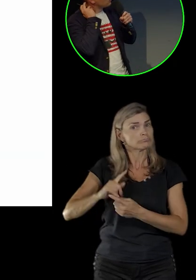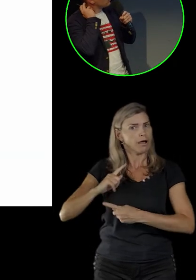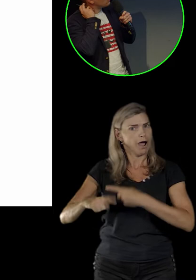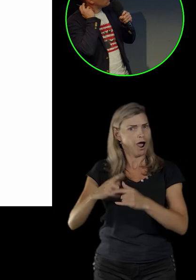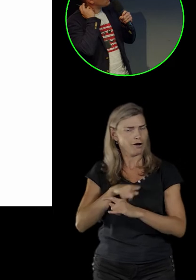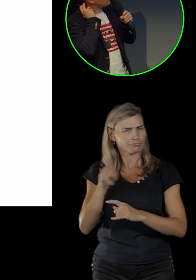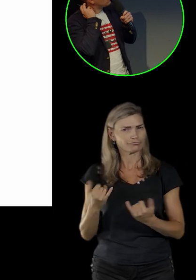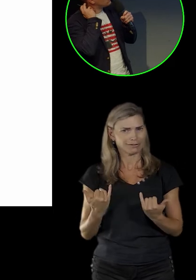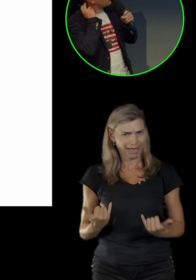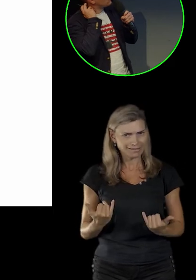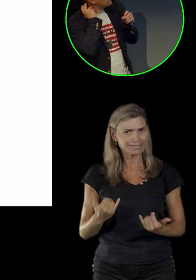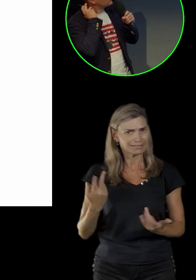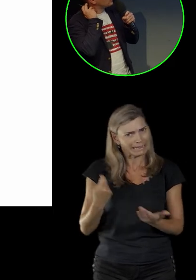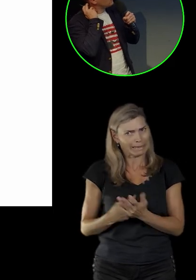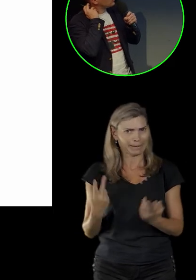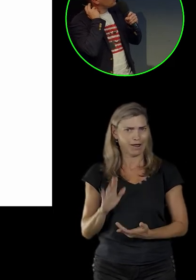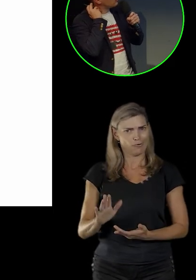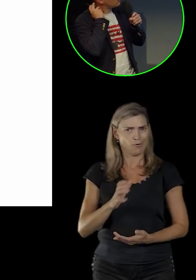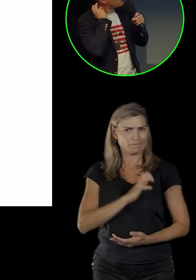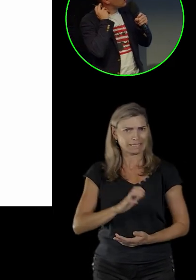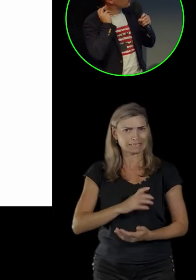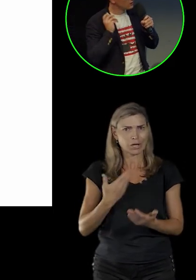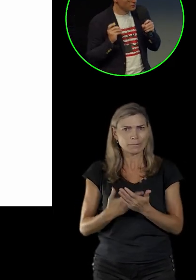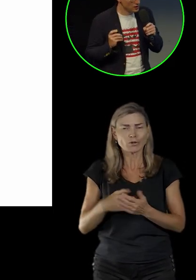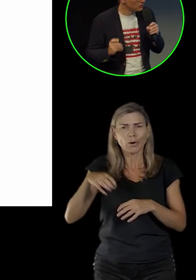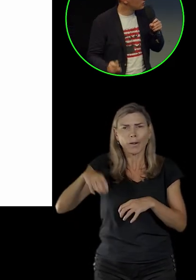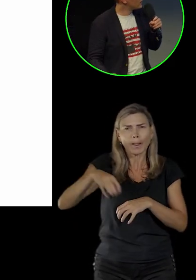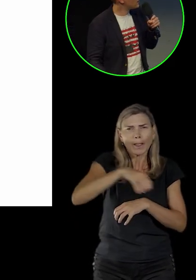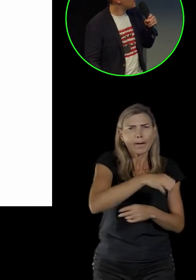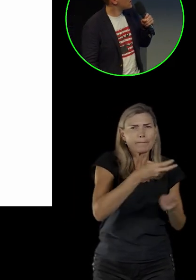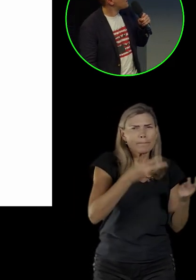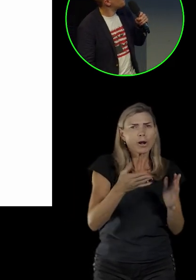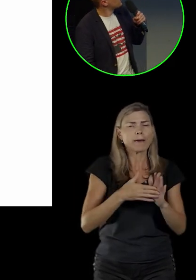Proto pro všechny podobné lokality, jako je například Troja,